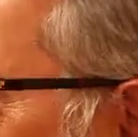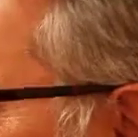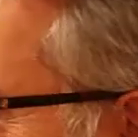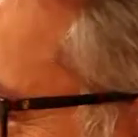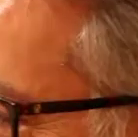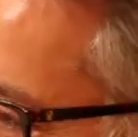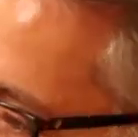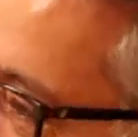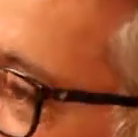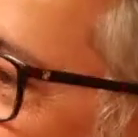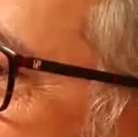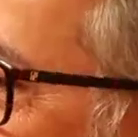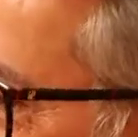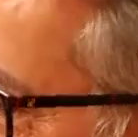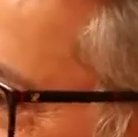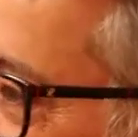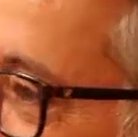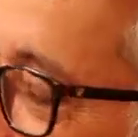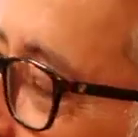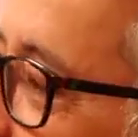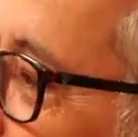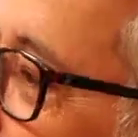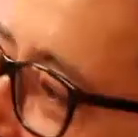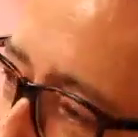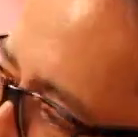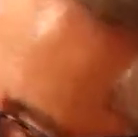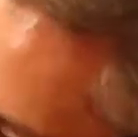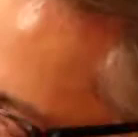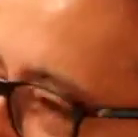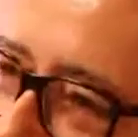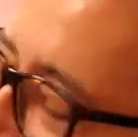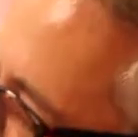y a sus hijas una cantidad determinada. La ex-mujer dijo